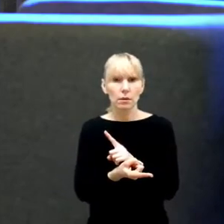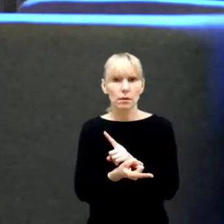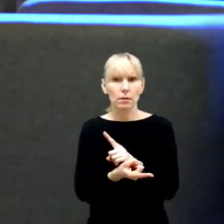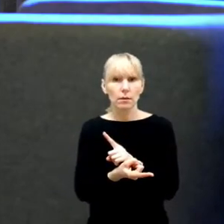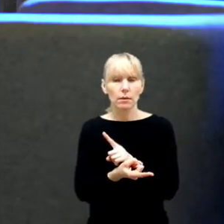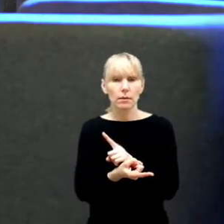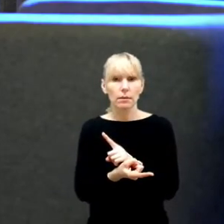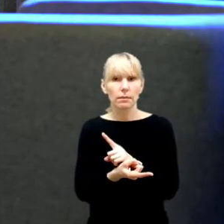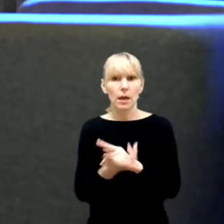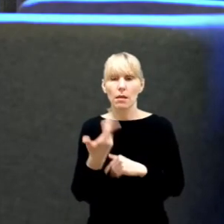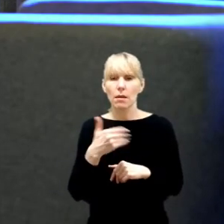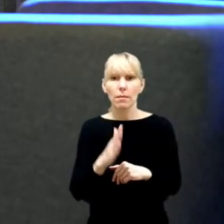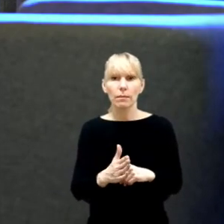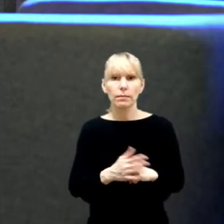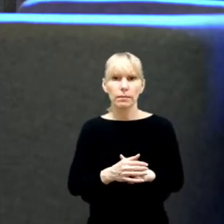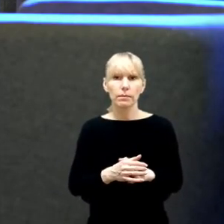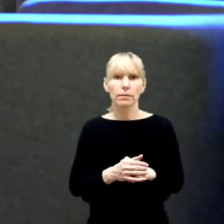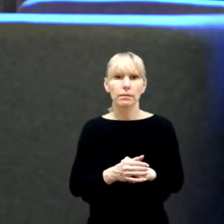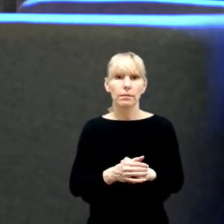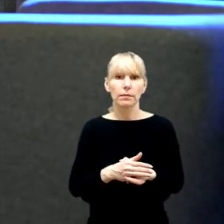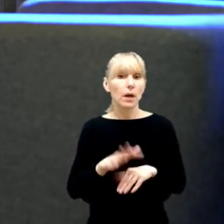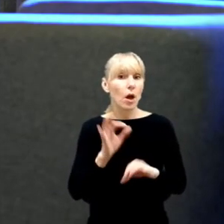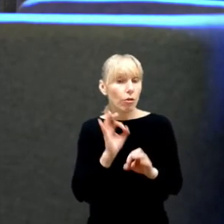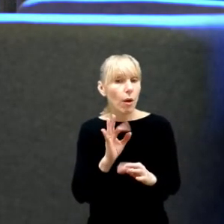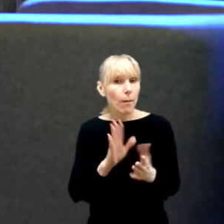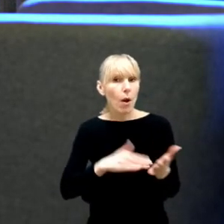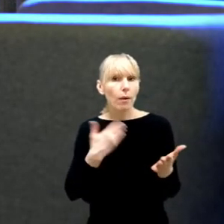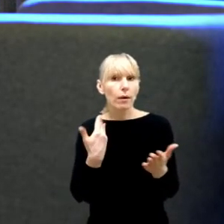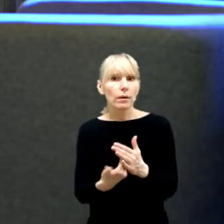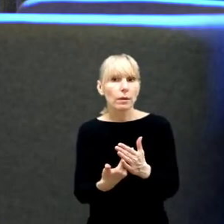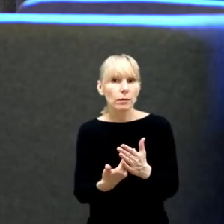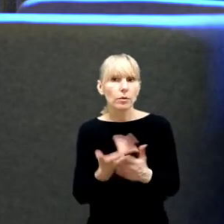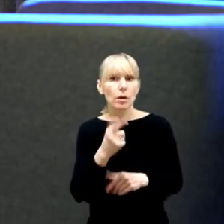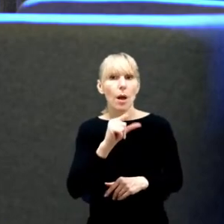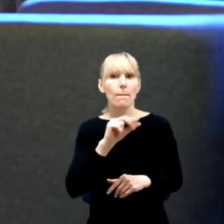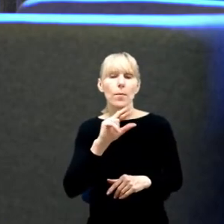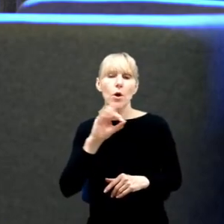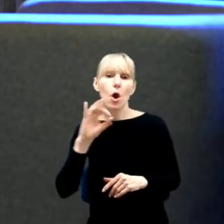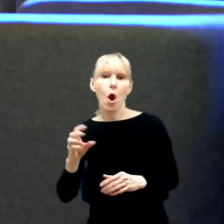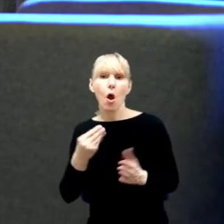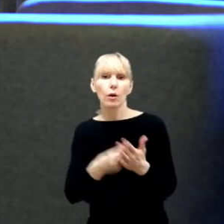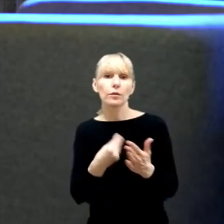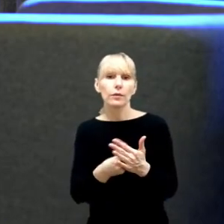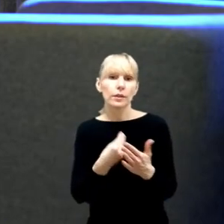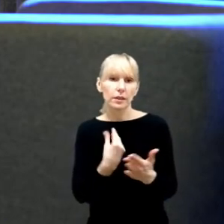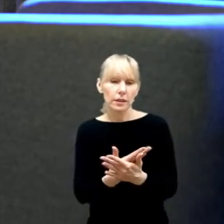Dobrym przykładem właśnie jest ta polityka proinwestycyjna, dlatego taką analogię staramy się cały czas budować,